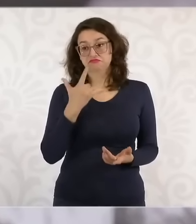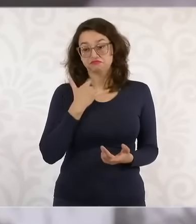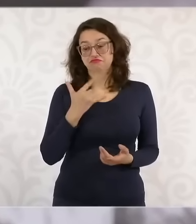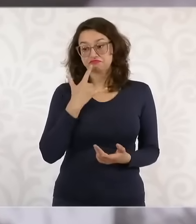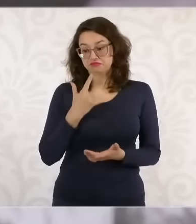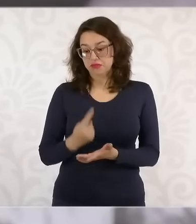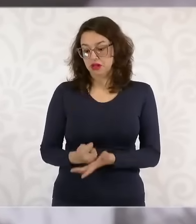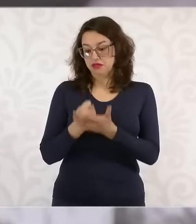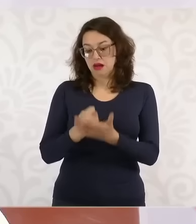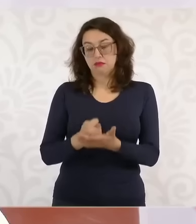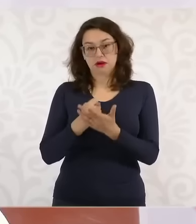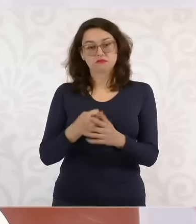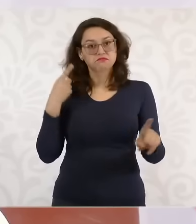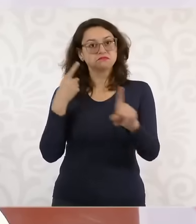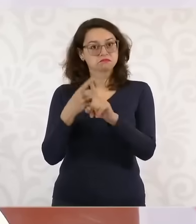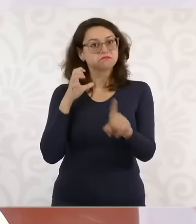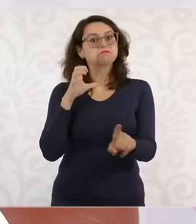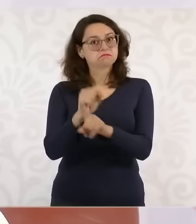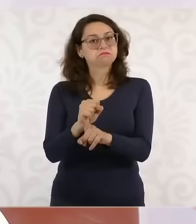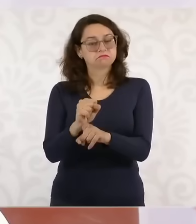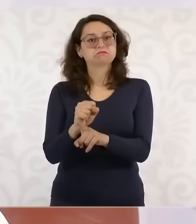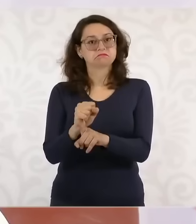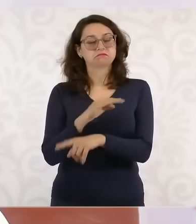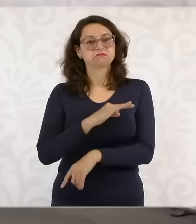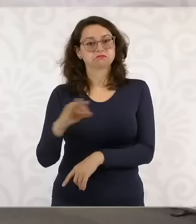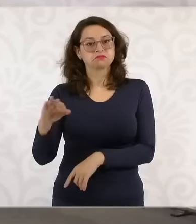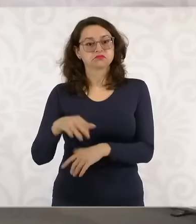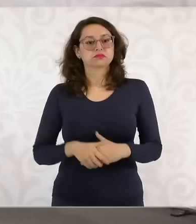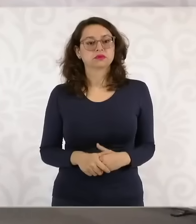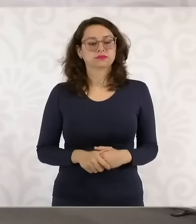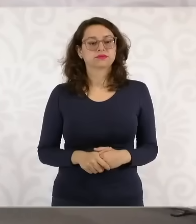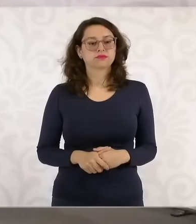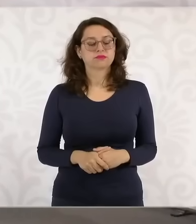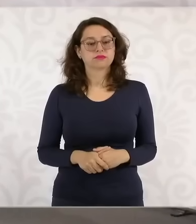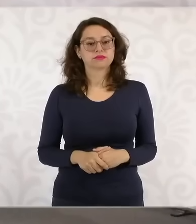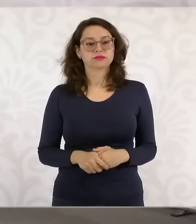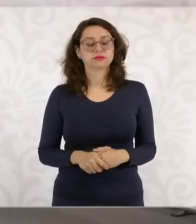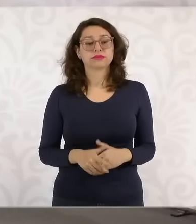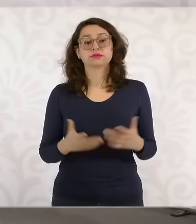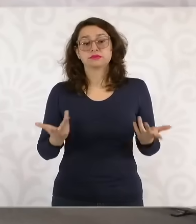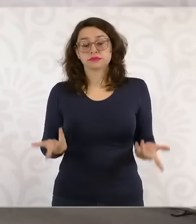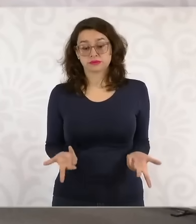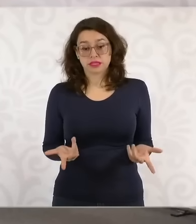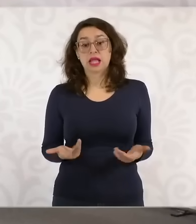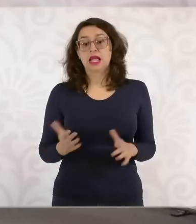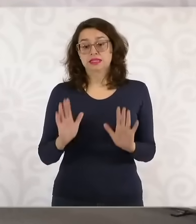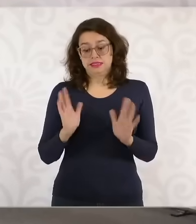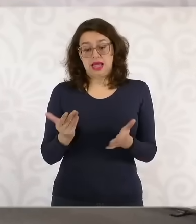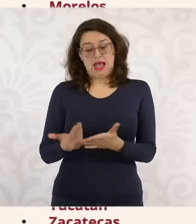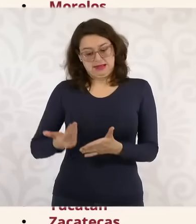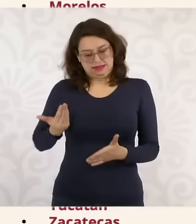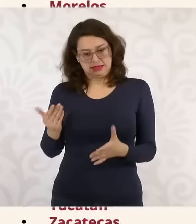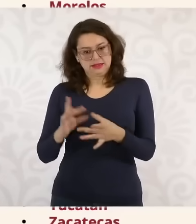terapia. Adelante. La pensión eh con discapacidad es universal, como lo hemos dicho, en 24 estados